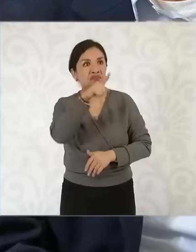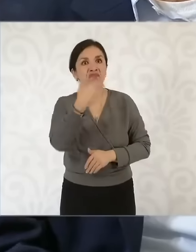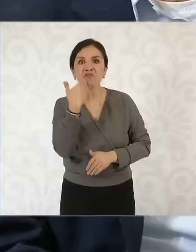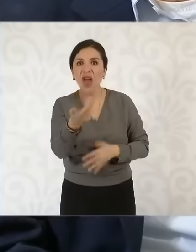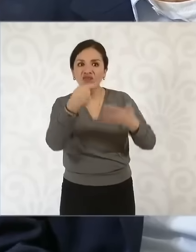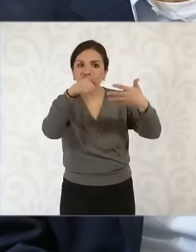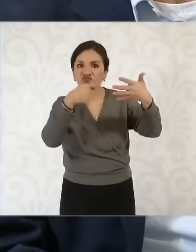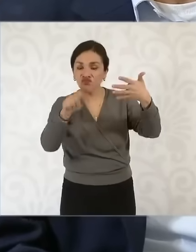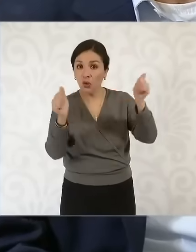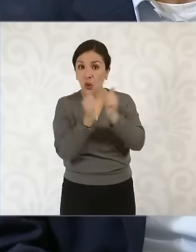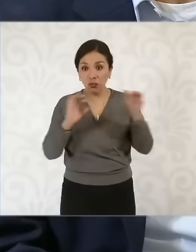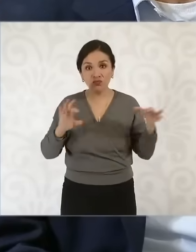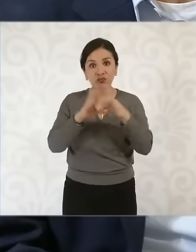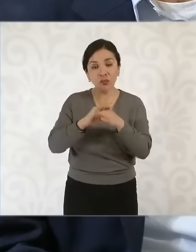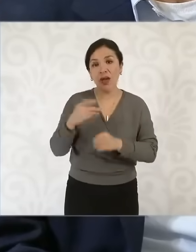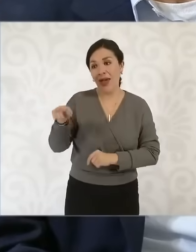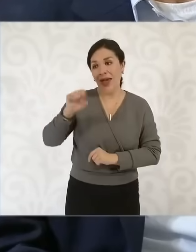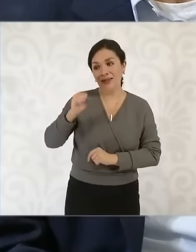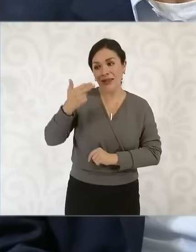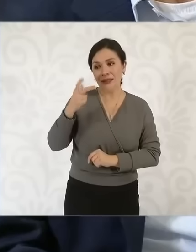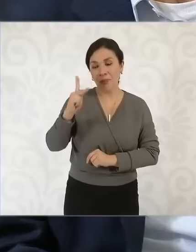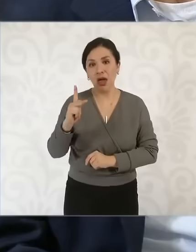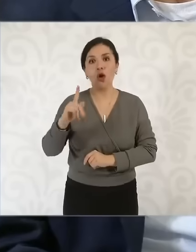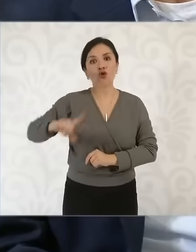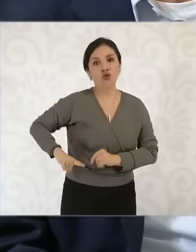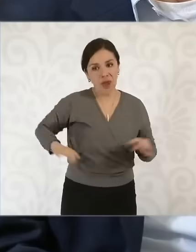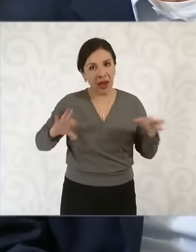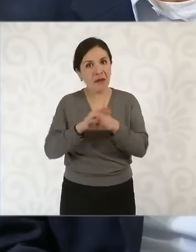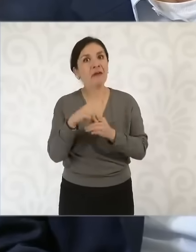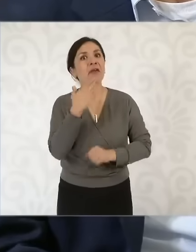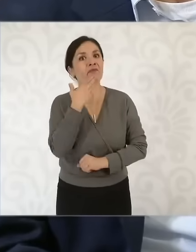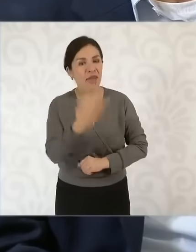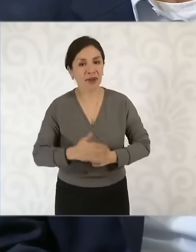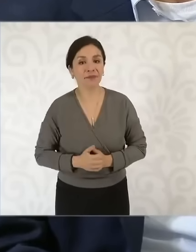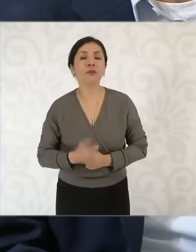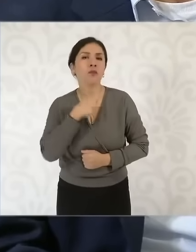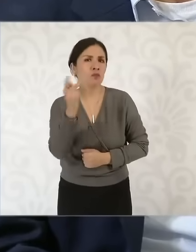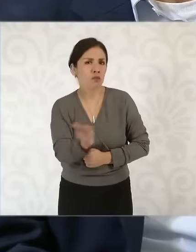un apoyo de Hacienda y del gobierno. Finalmente, eh preguntarle si eventualmente la deuda de Pemex